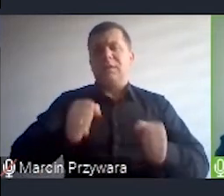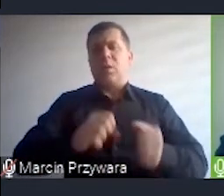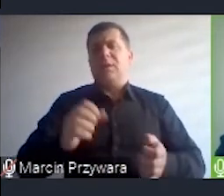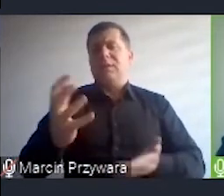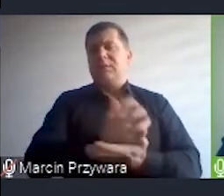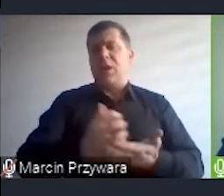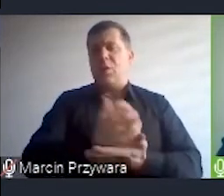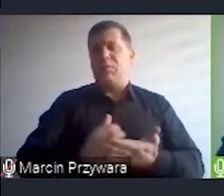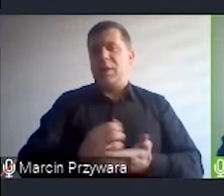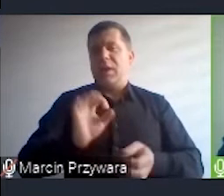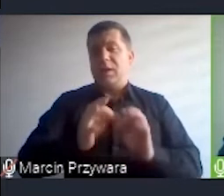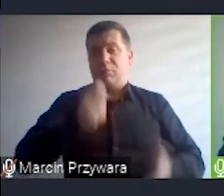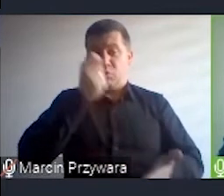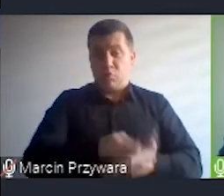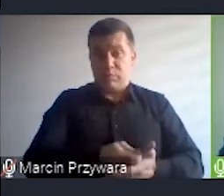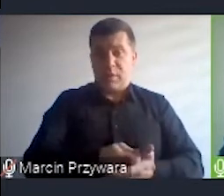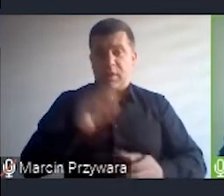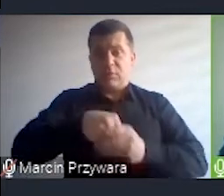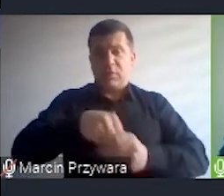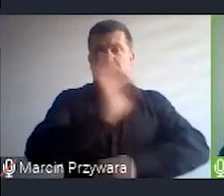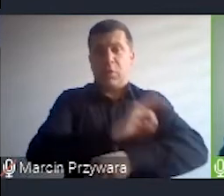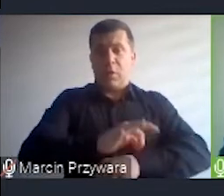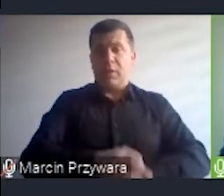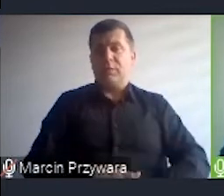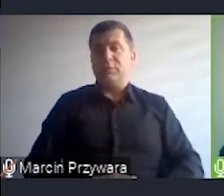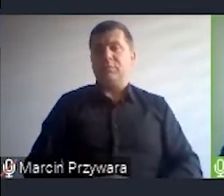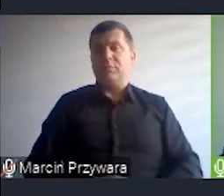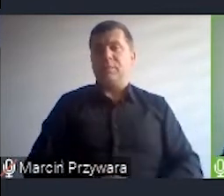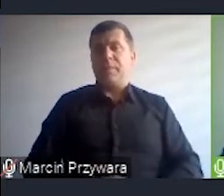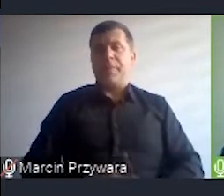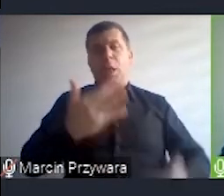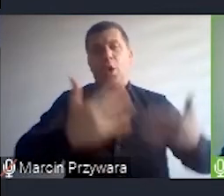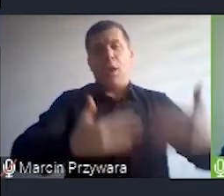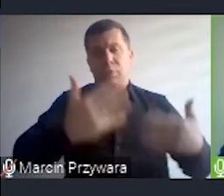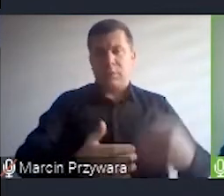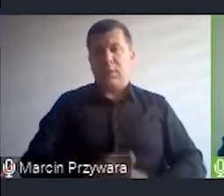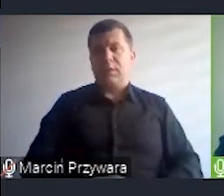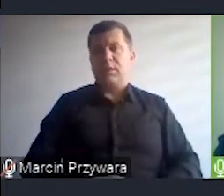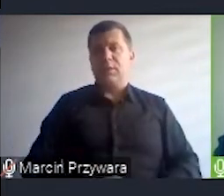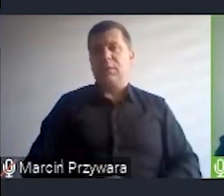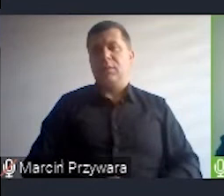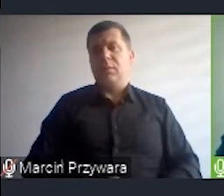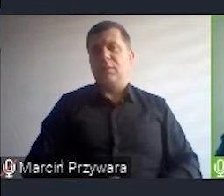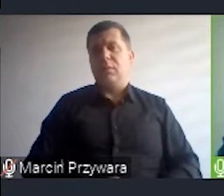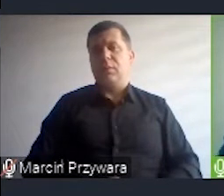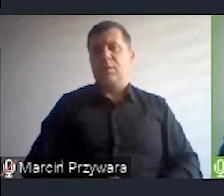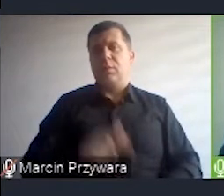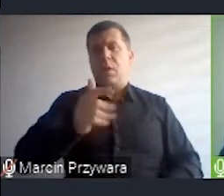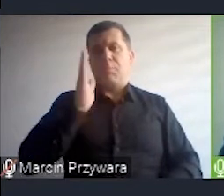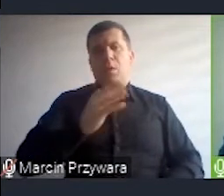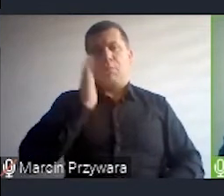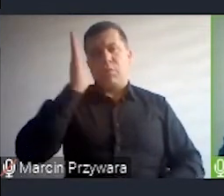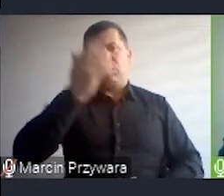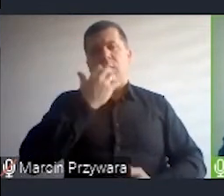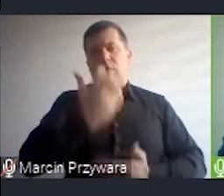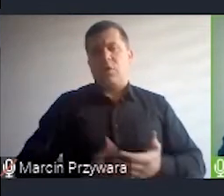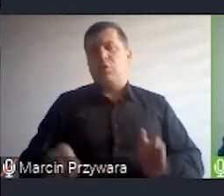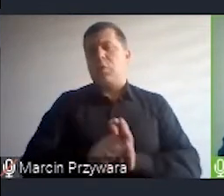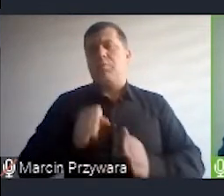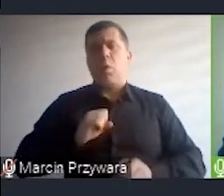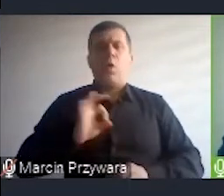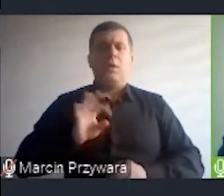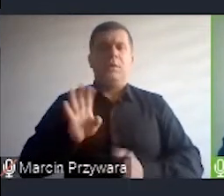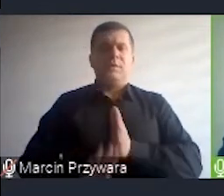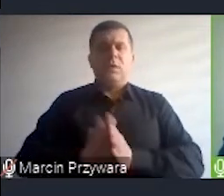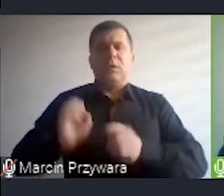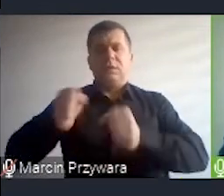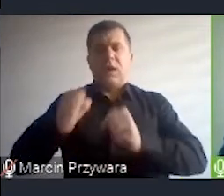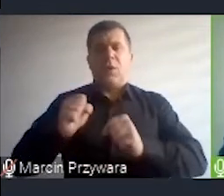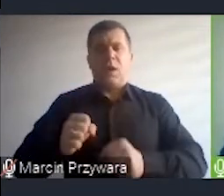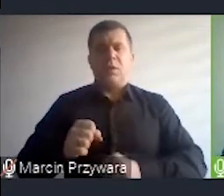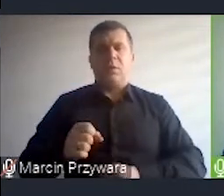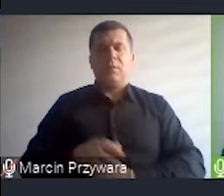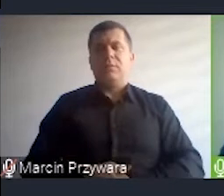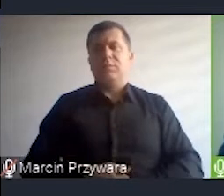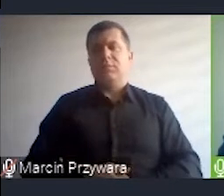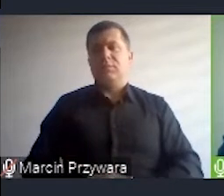Zatem gdybym kupił w projekcie komputery to mogę je później wykorzystywać do zwykłej, komercyjnej, normalnej działalności.